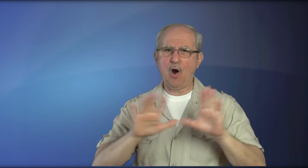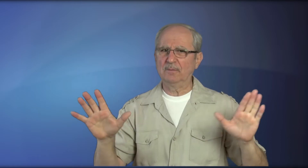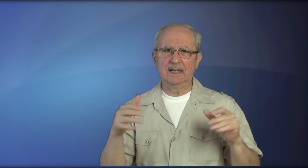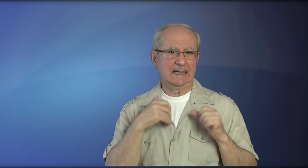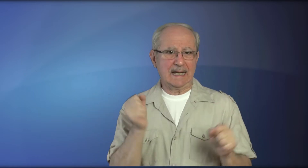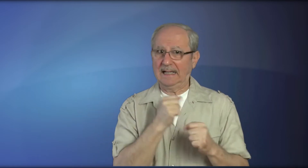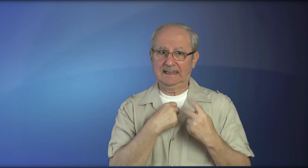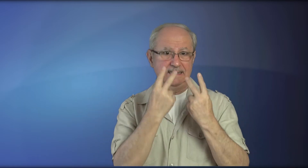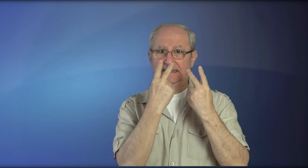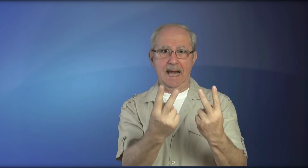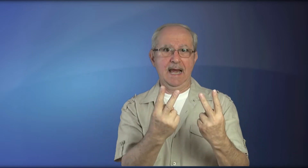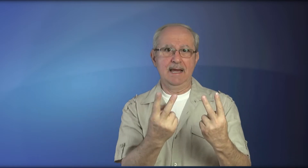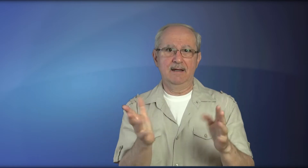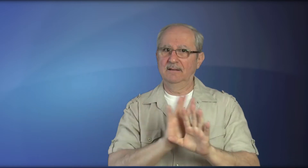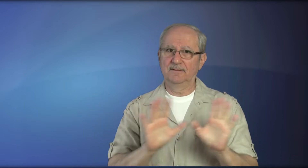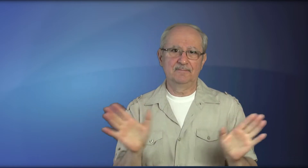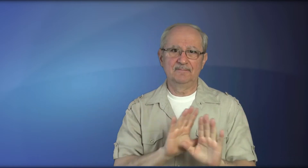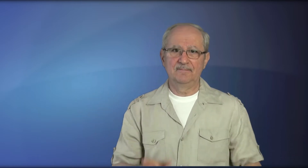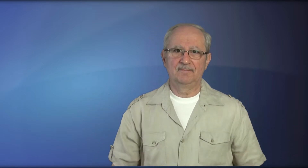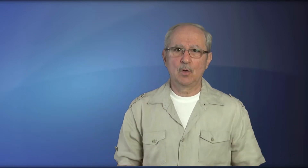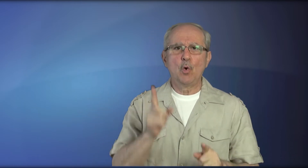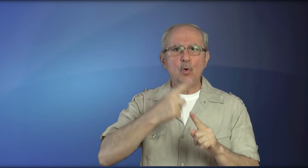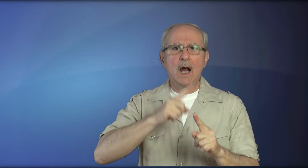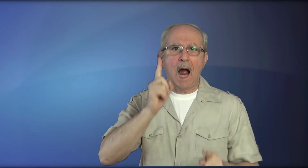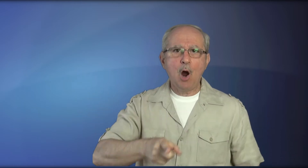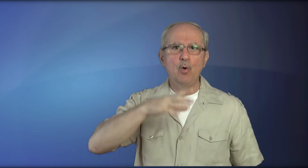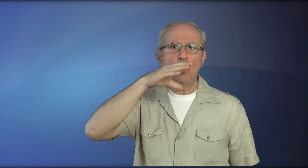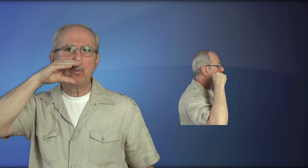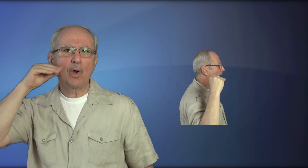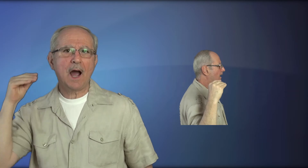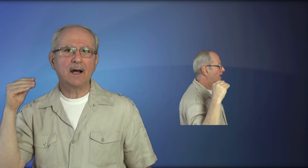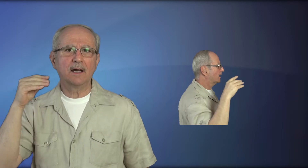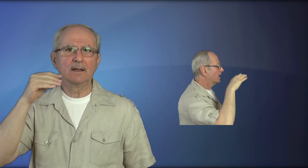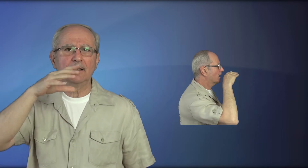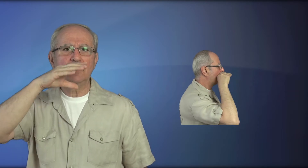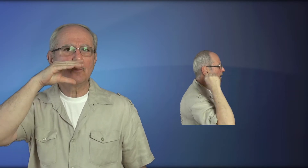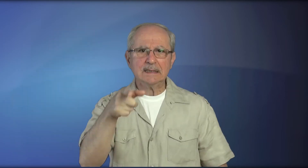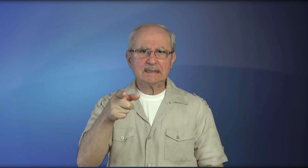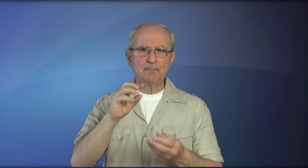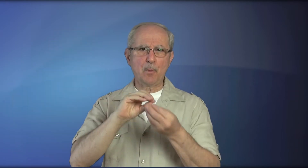Ich mag ihn nicht und ich würde nicht gerne sehen. Hier der zweite bulgarische Geste nach Bulgarien.